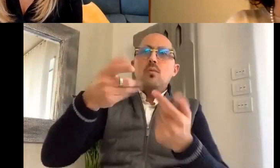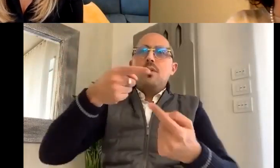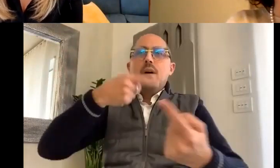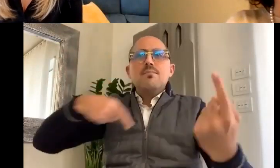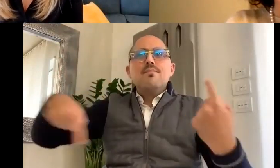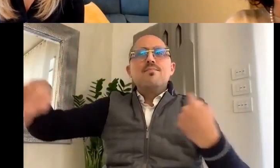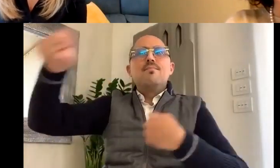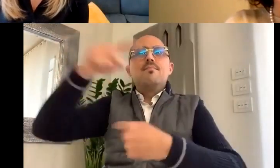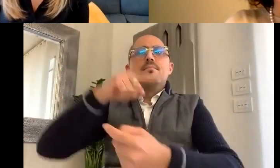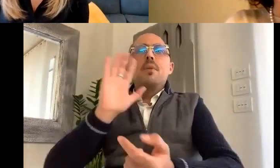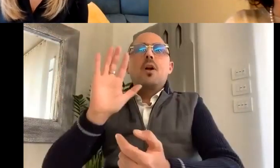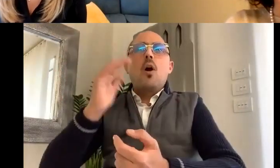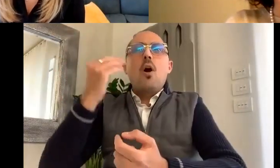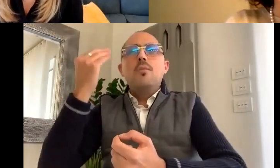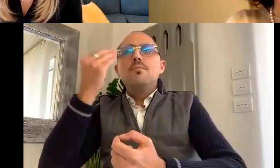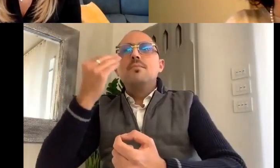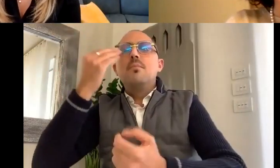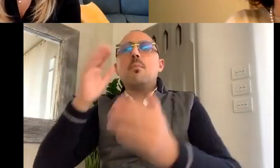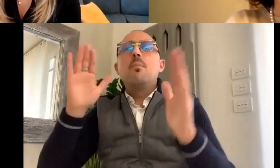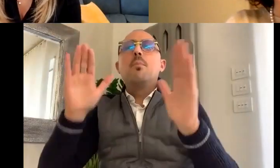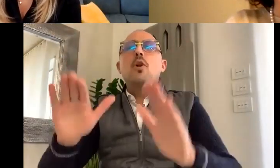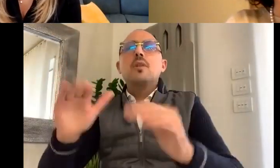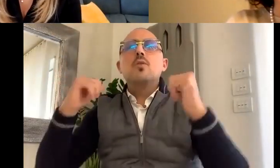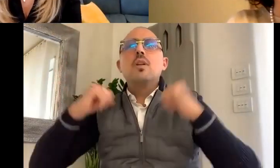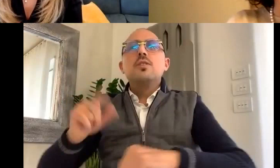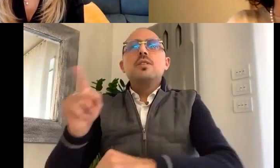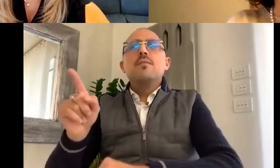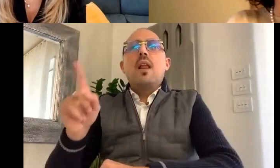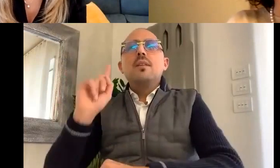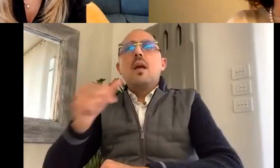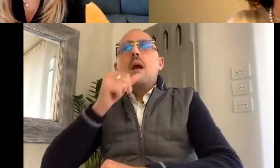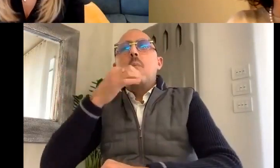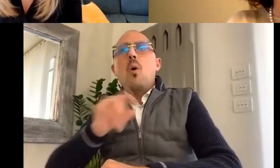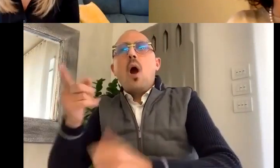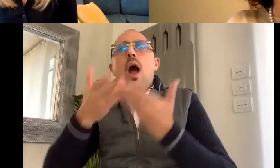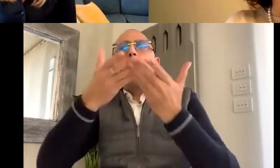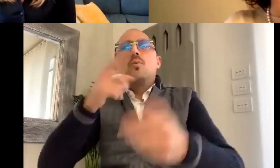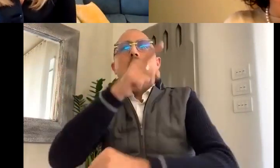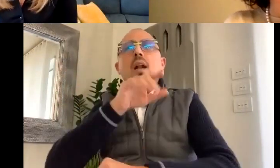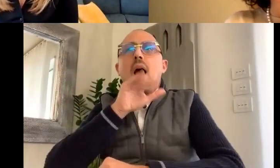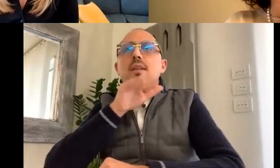con queste teleconferenze e ci aiutiamo a vicenda.